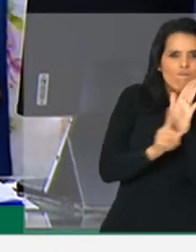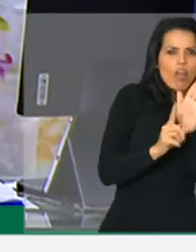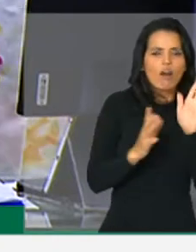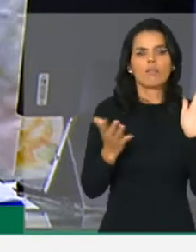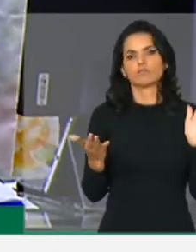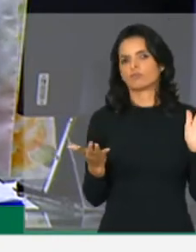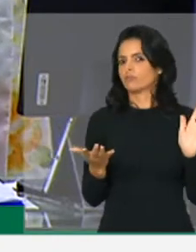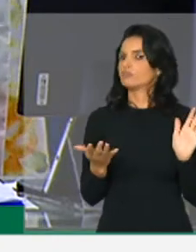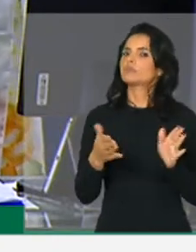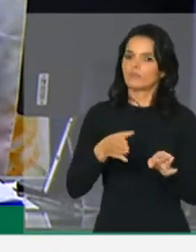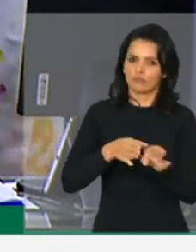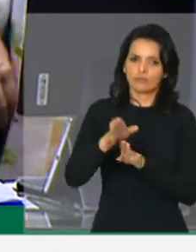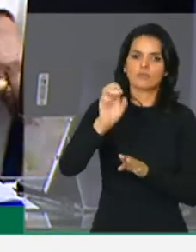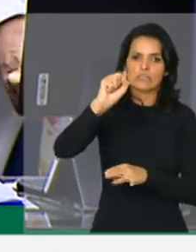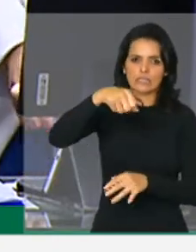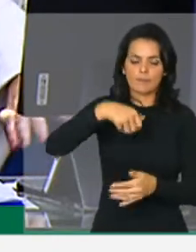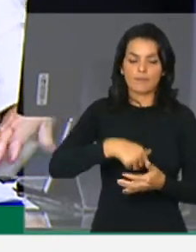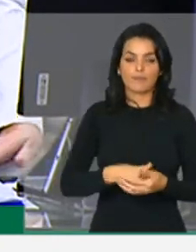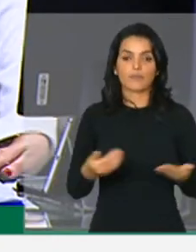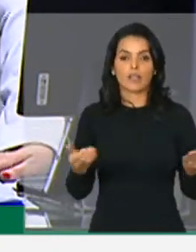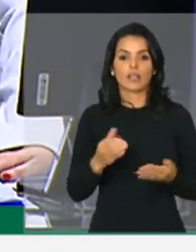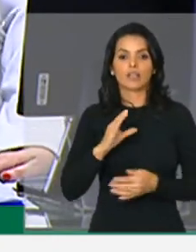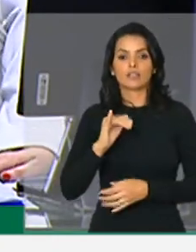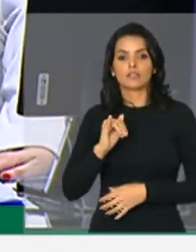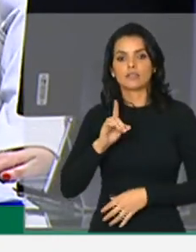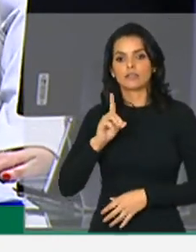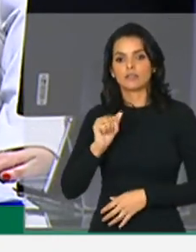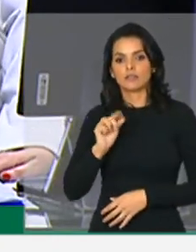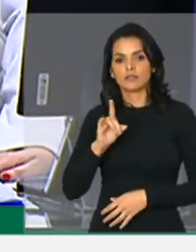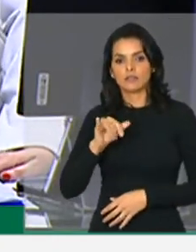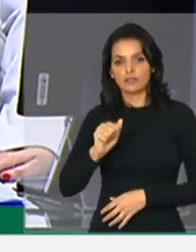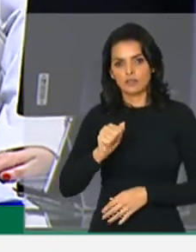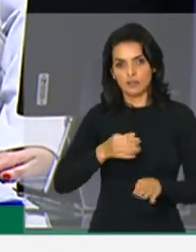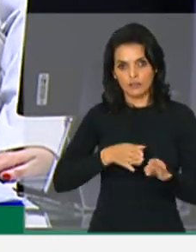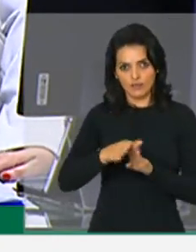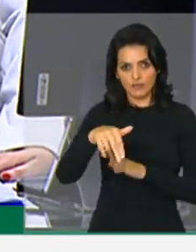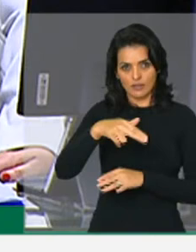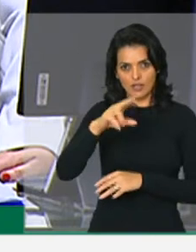PATRIOTA? PV ? PV ? REDE? -- [DEPUTADA]: REDE É SIM PARA A VOTAÇÃO DO TEXTO ORIGINAL, SENHOR PRESIDENTE. [PRESIDENTE]: